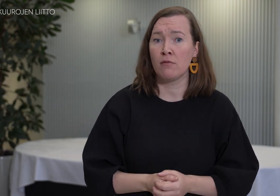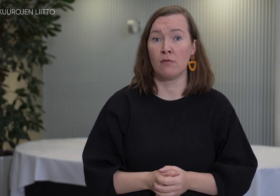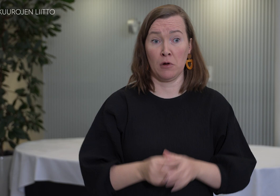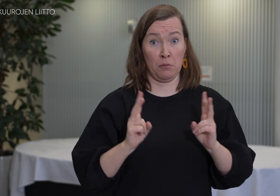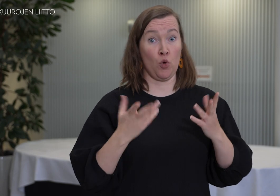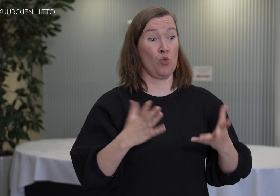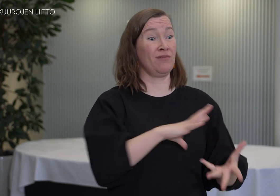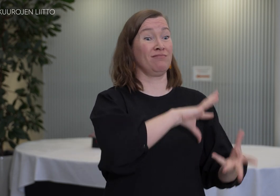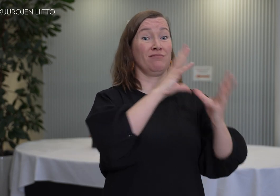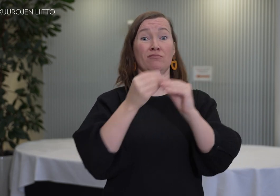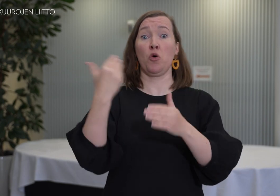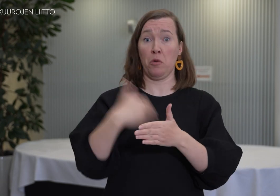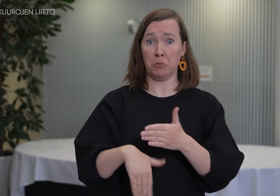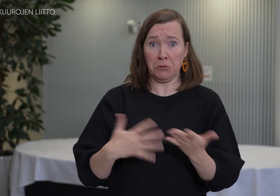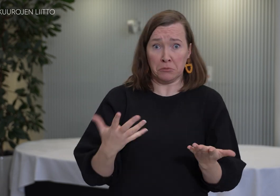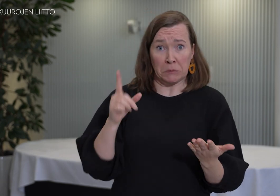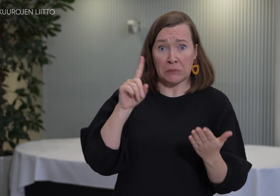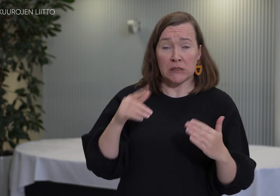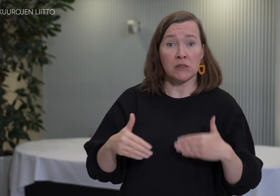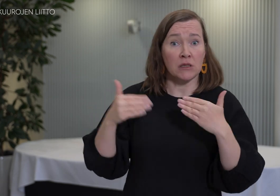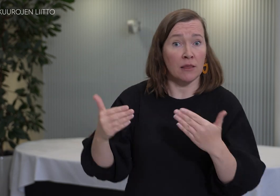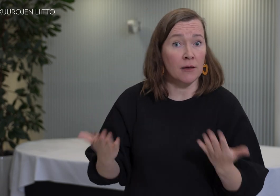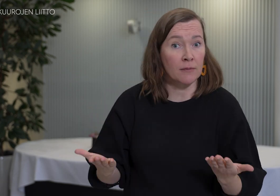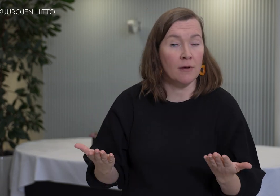Entä mitä seuraavaksi?